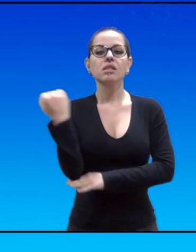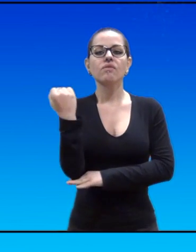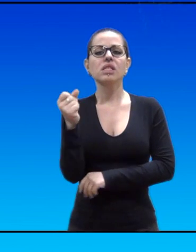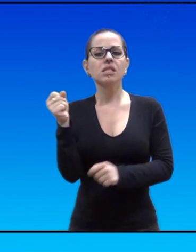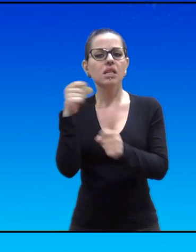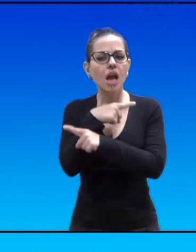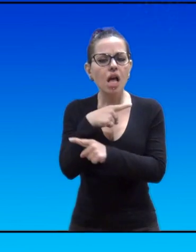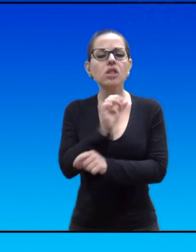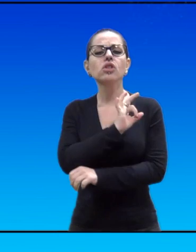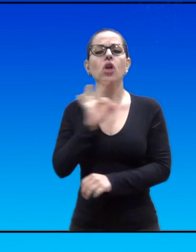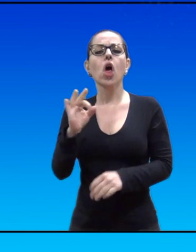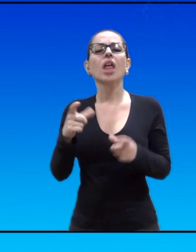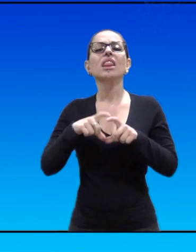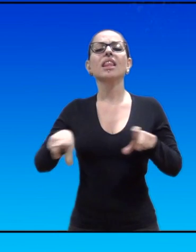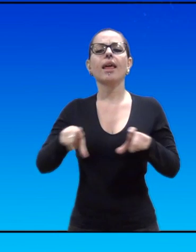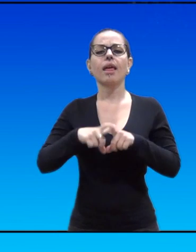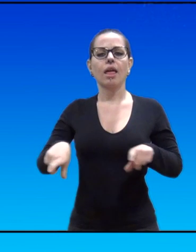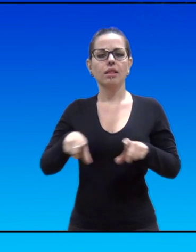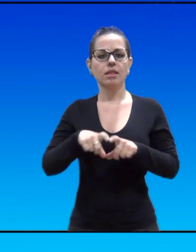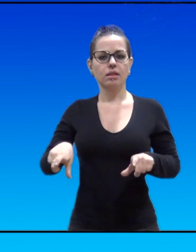gratuitamente o dietro pagamento del ticket.